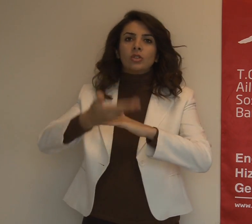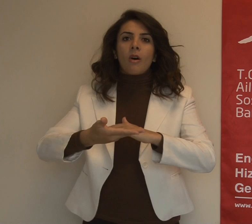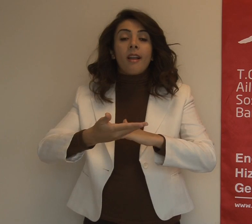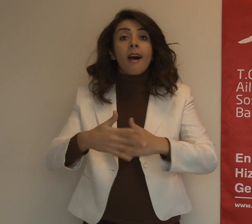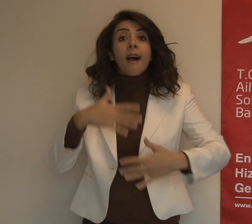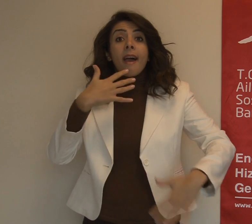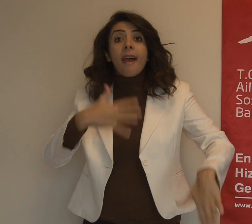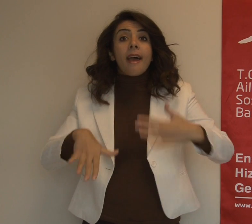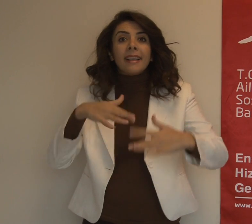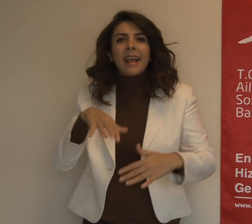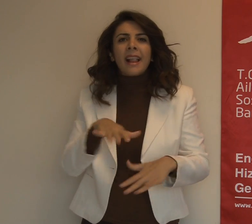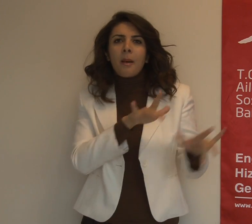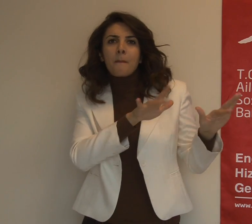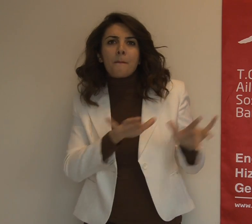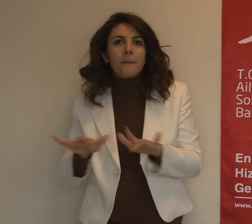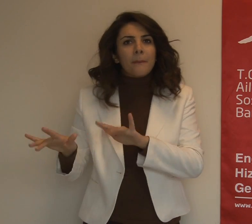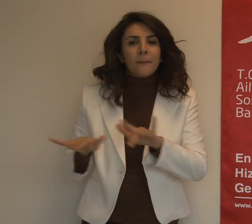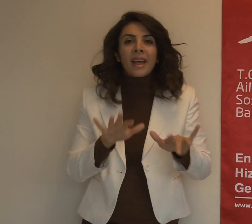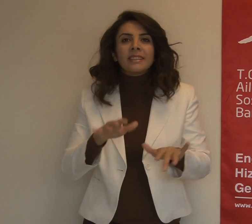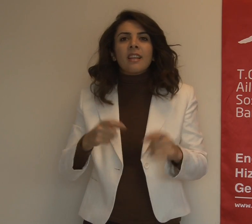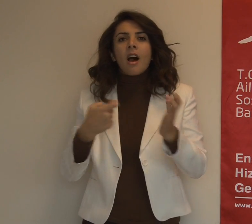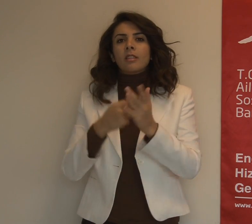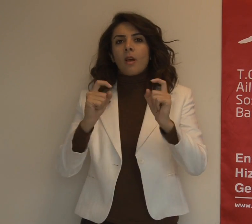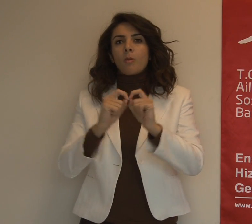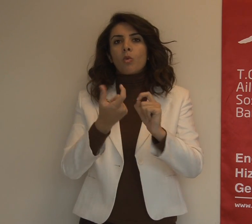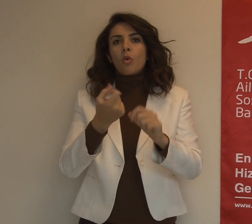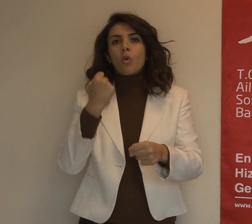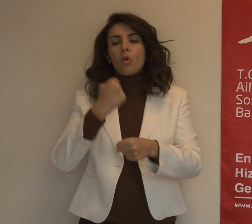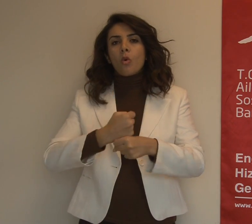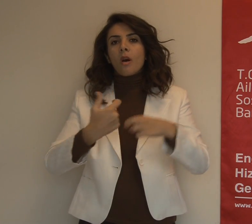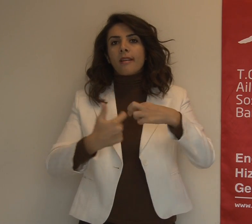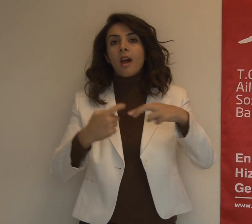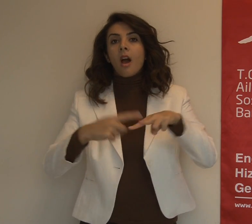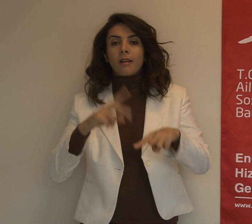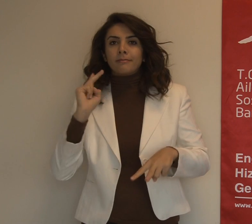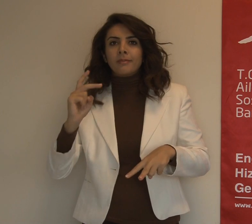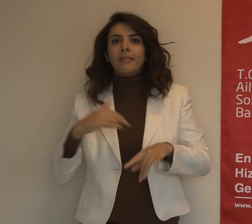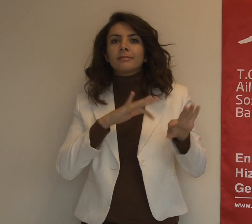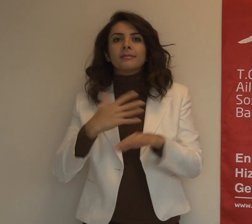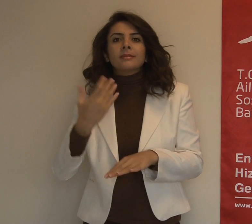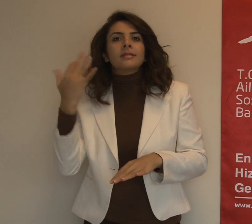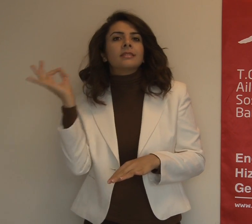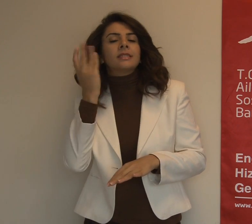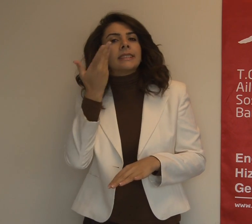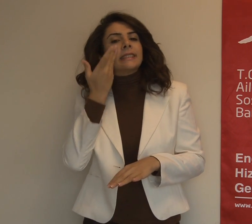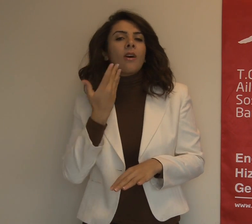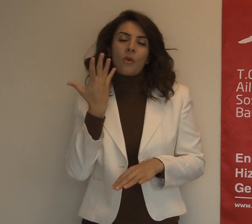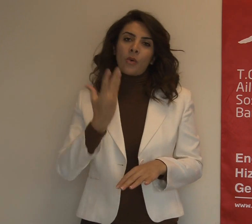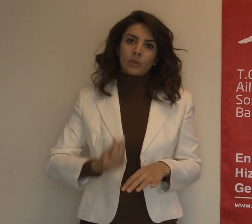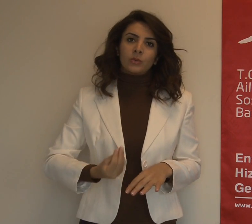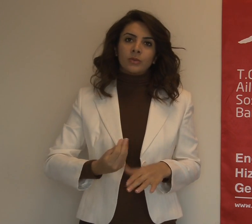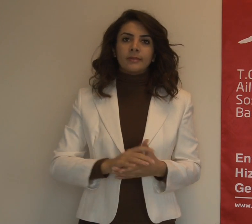daha sonra engelli piyanist Buğra Çankır bir performans sergiledi.